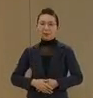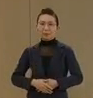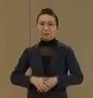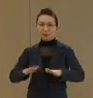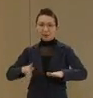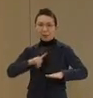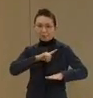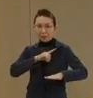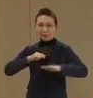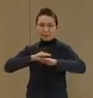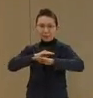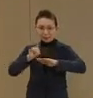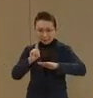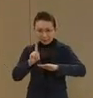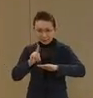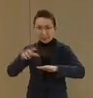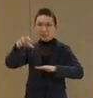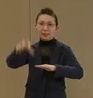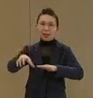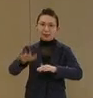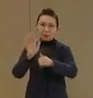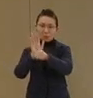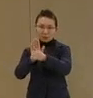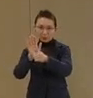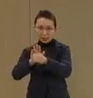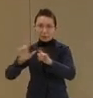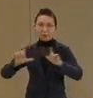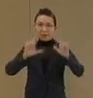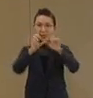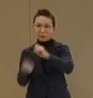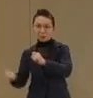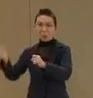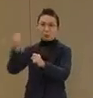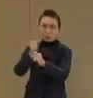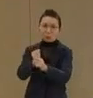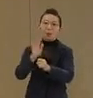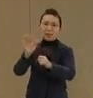被災地の救援と復興です 今こそ力を合わせて